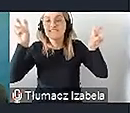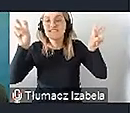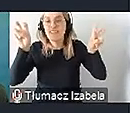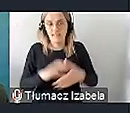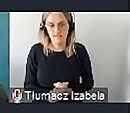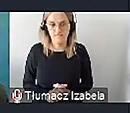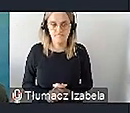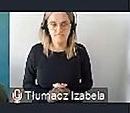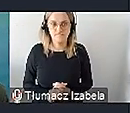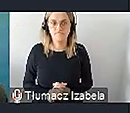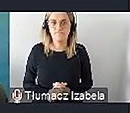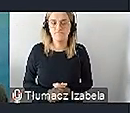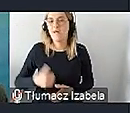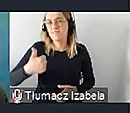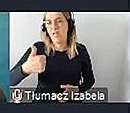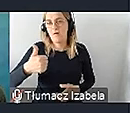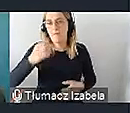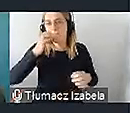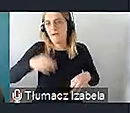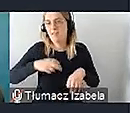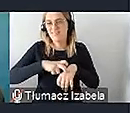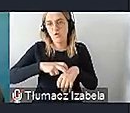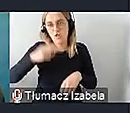od jednego pana doktora neurobiologa: